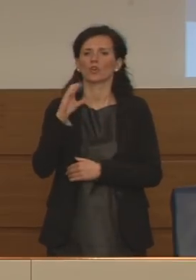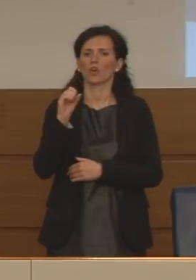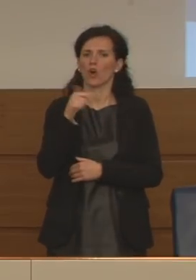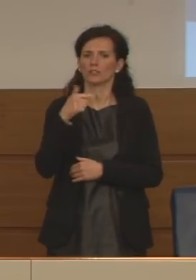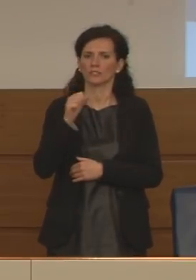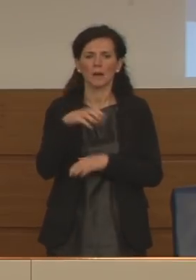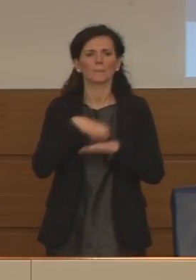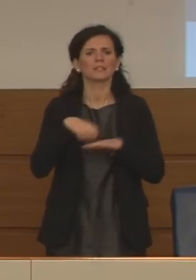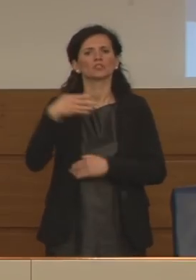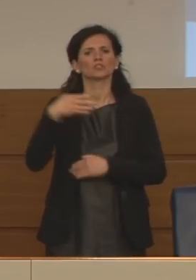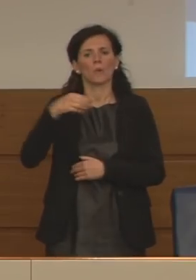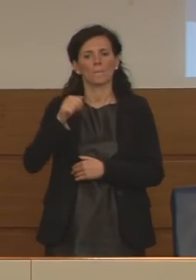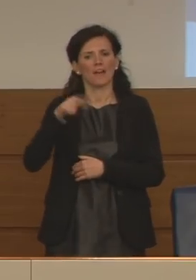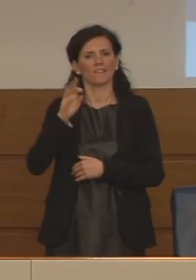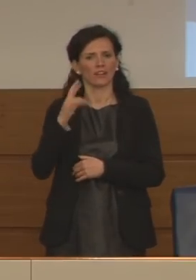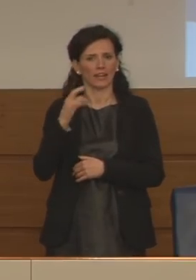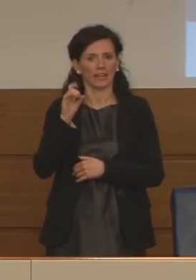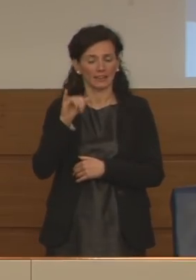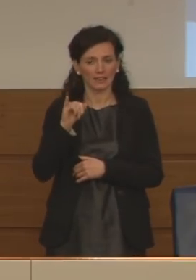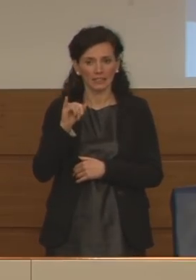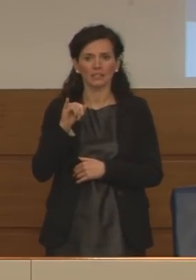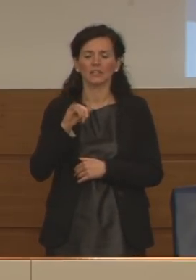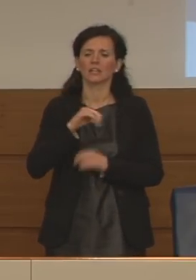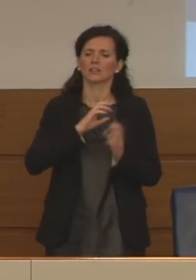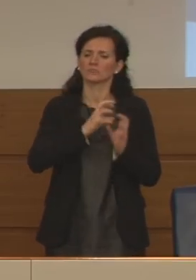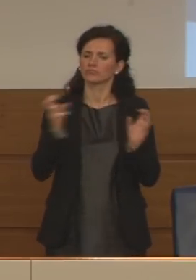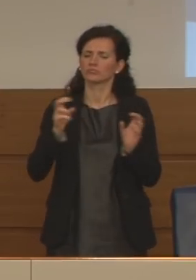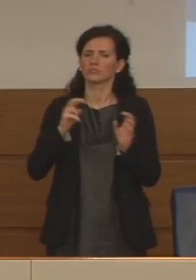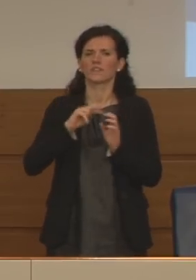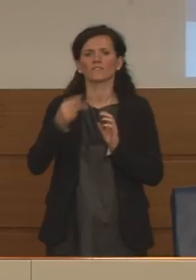videoconferenza e numerosi Viceministri e Sottosegretari